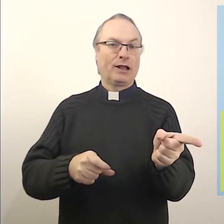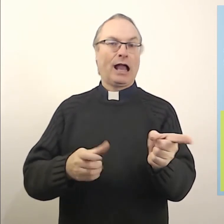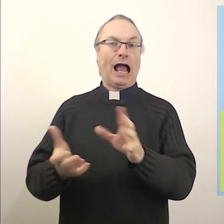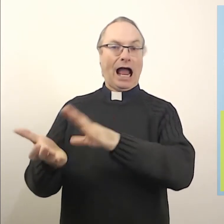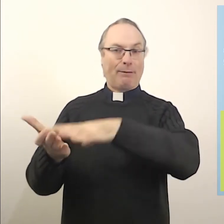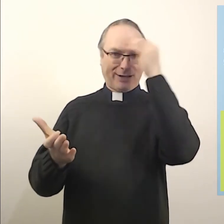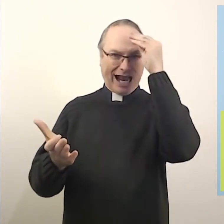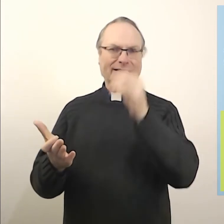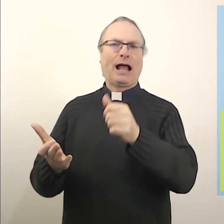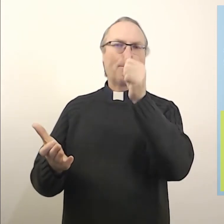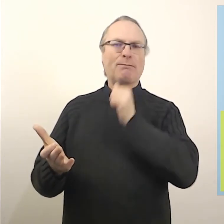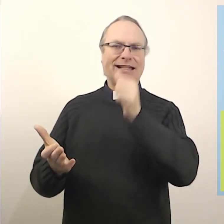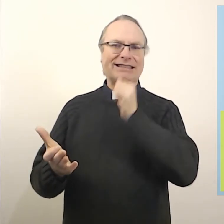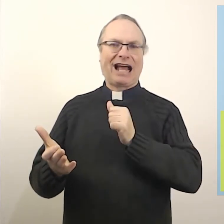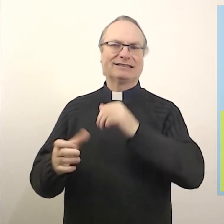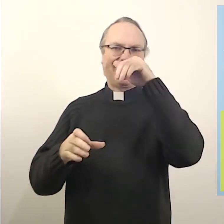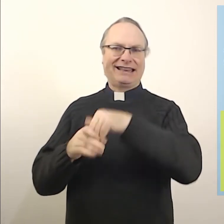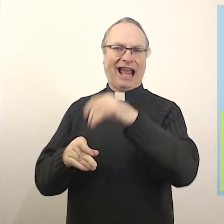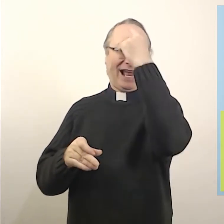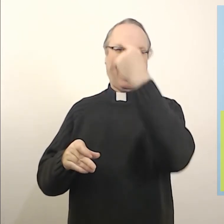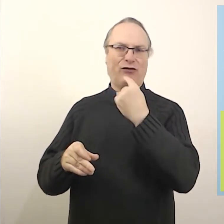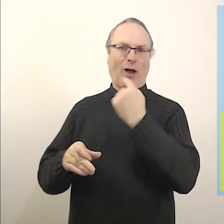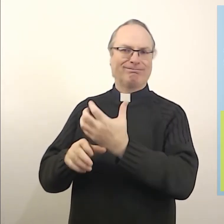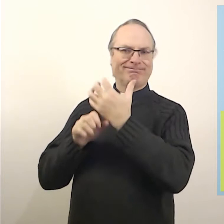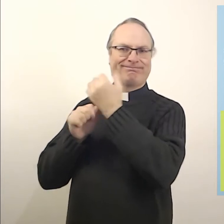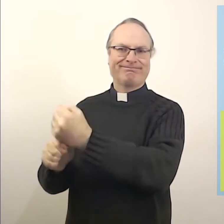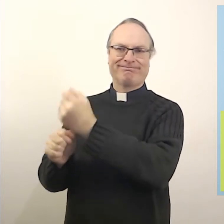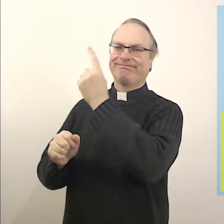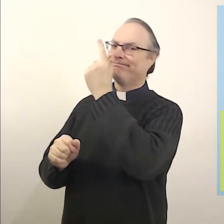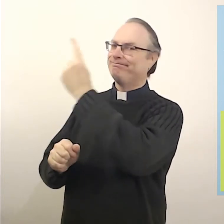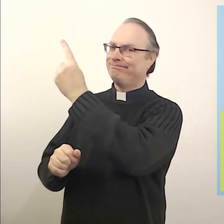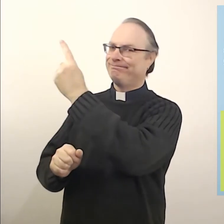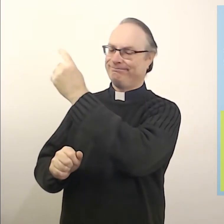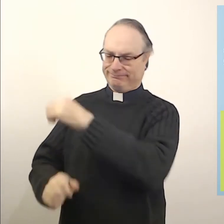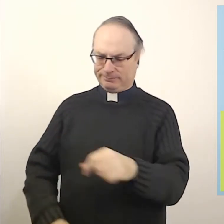Apprendre la patience dans la foi.